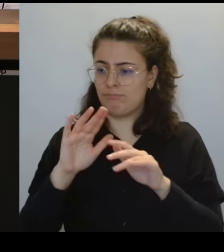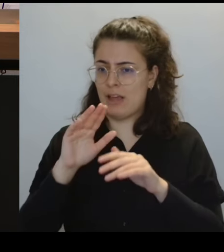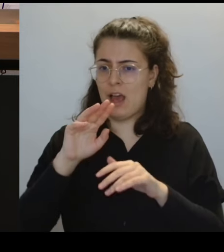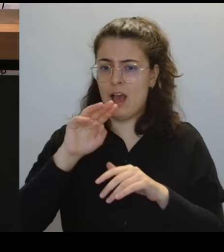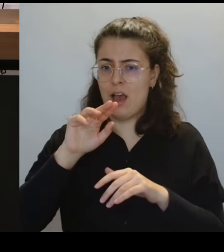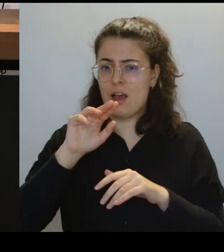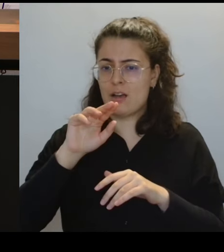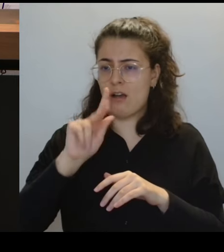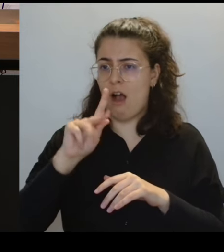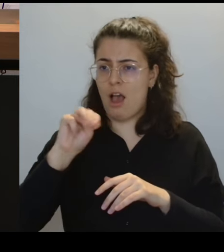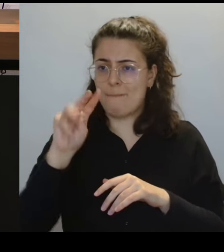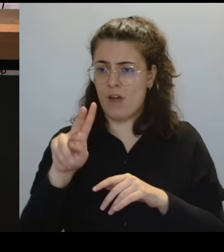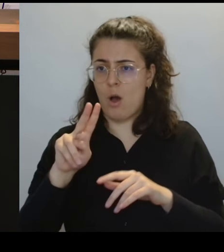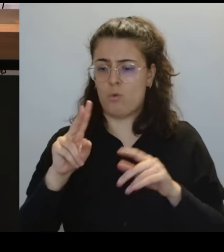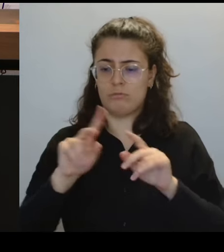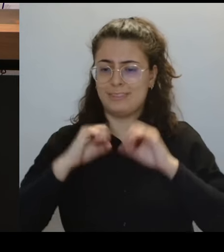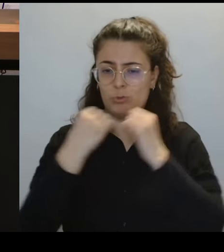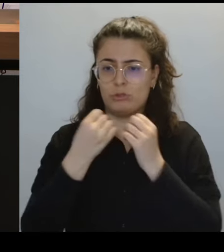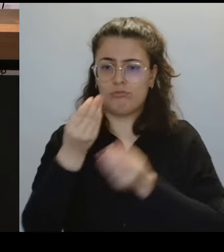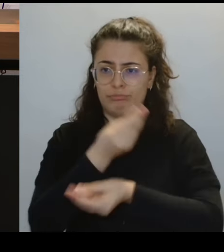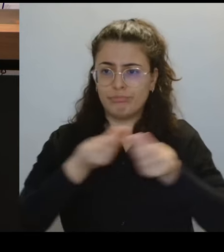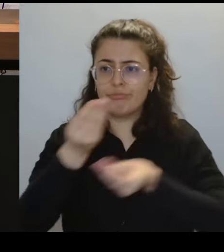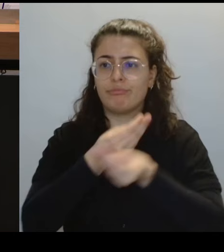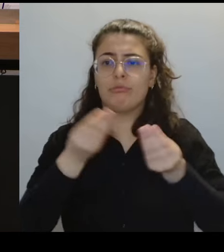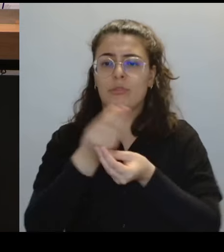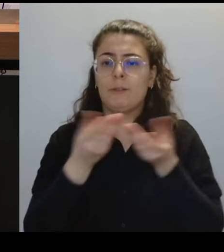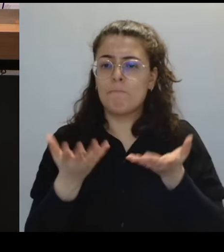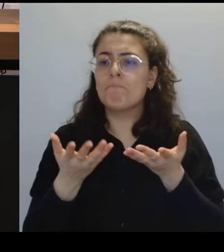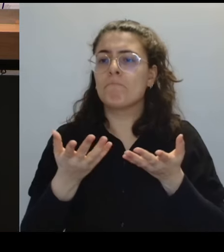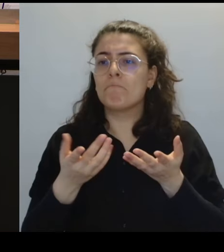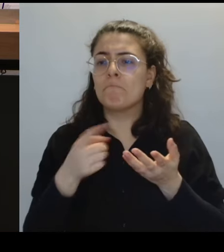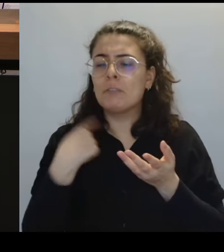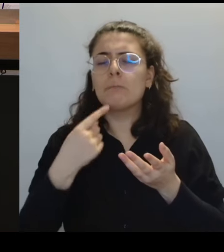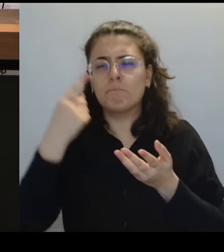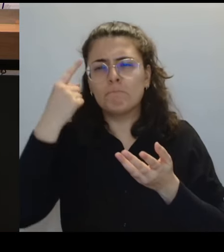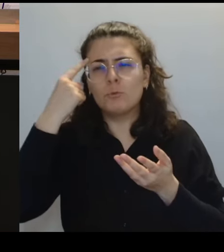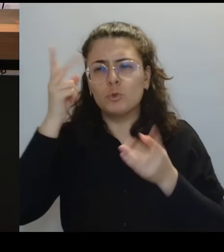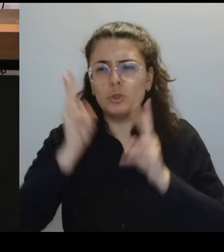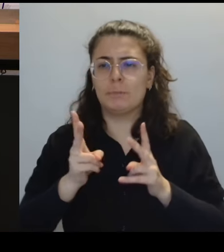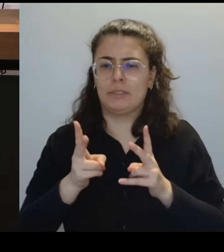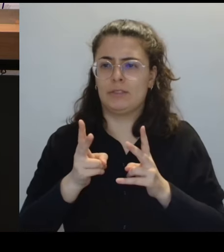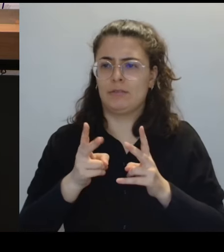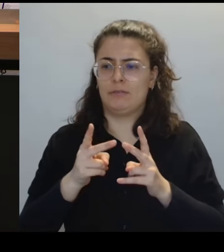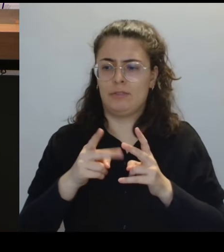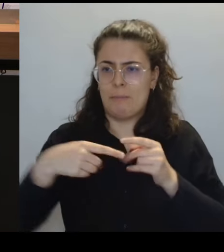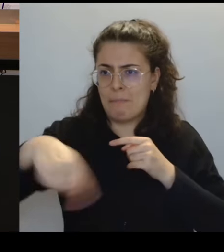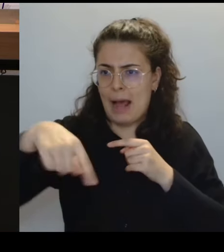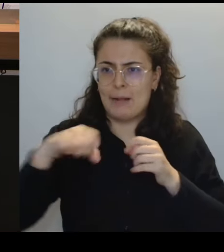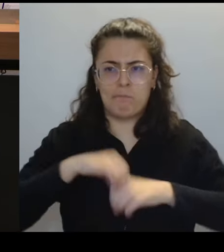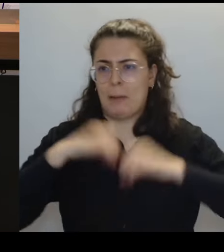es handelt sich um eine tickende Zeitbombe und es ist nur die Frage, wann die nächste Eskalationsstufe erreicht sein wird.